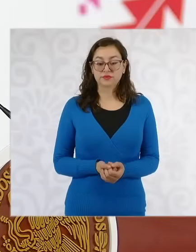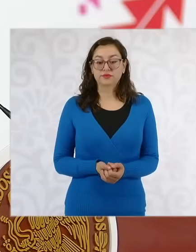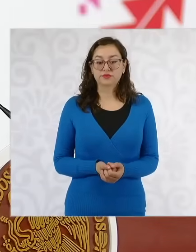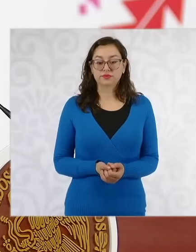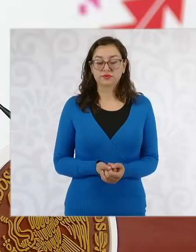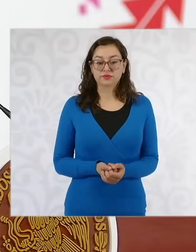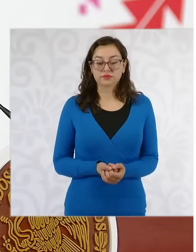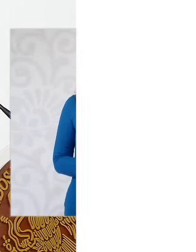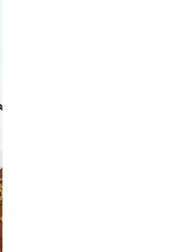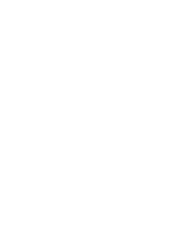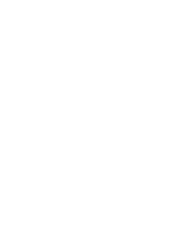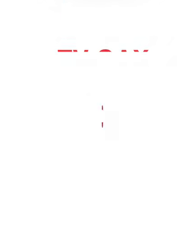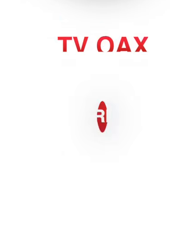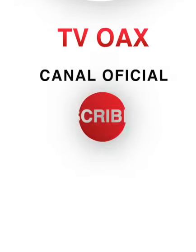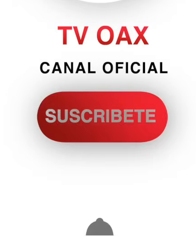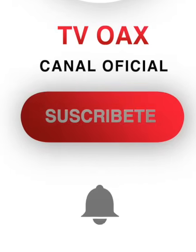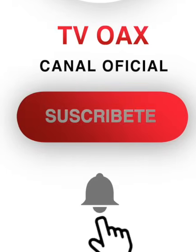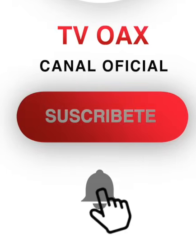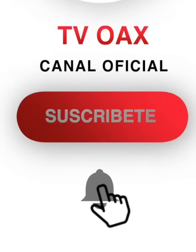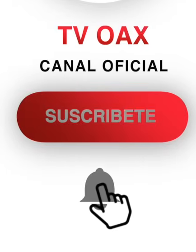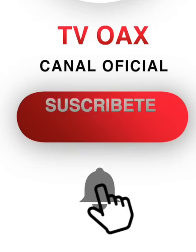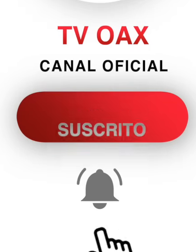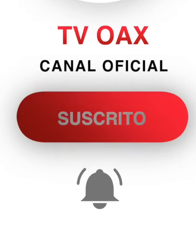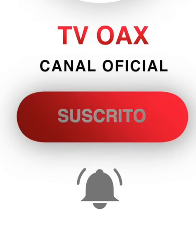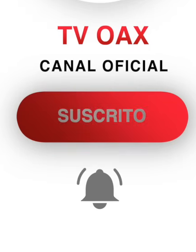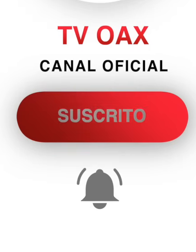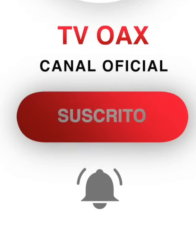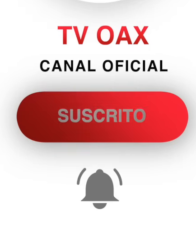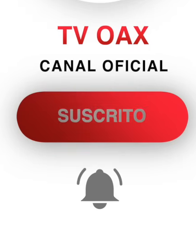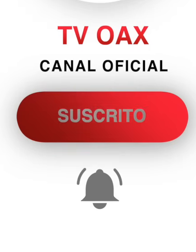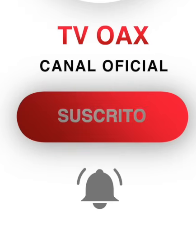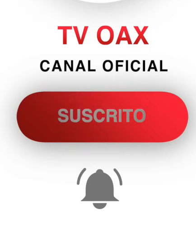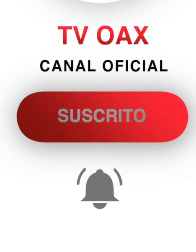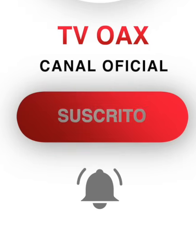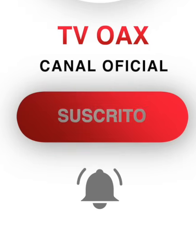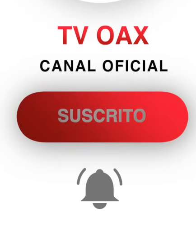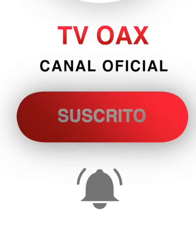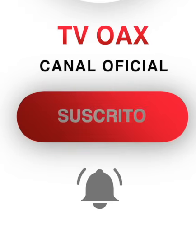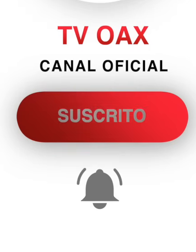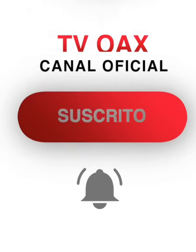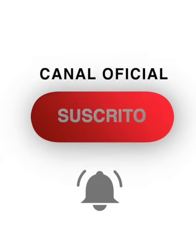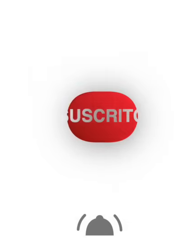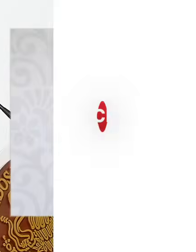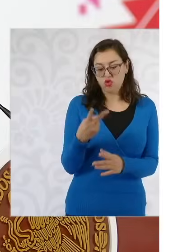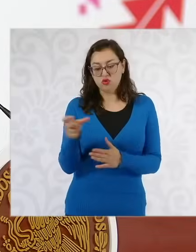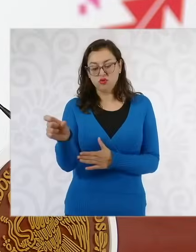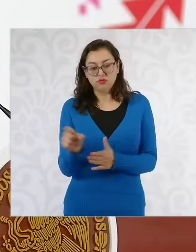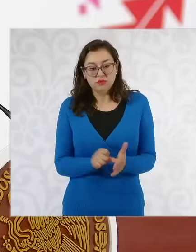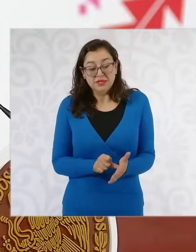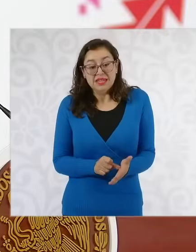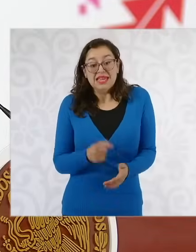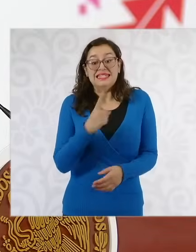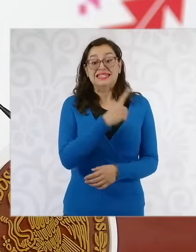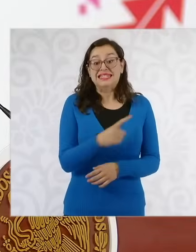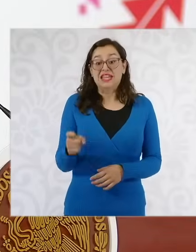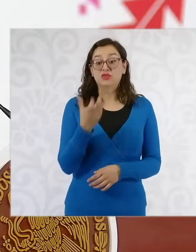medio de de inicio de este estrategia comercial hemos transportado más de 110,000 kg de bienes y